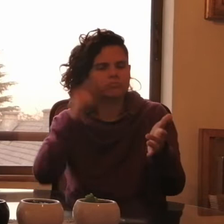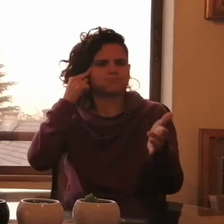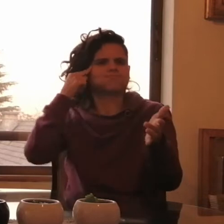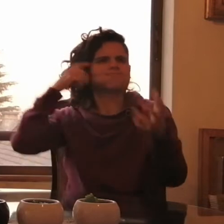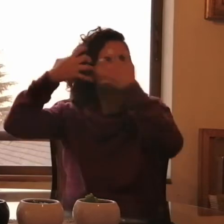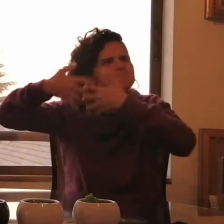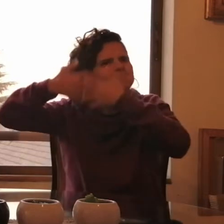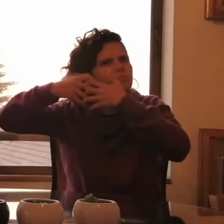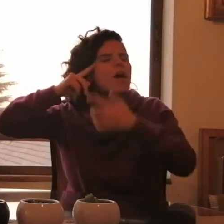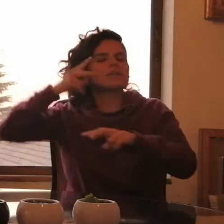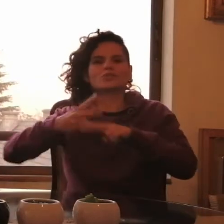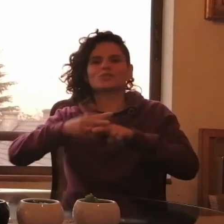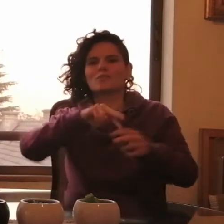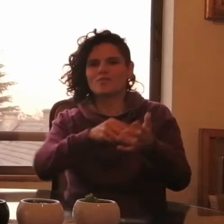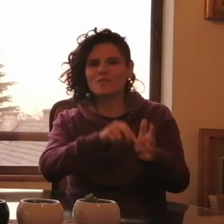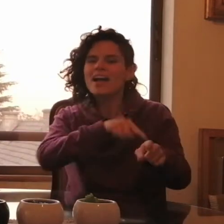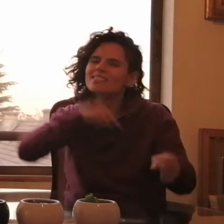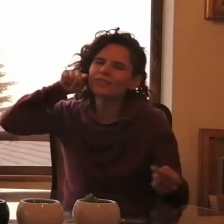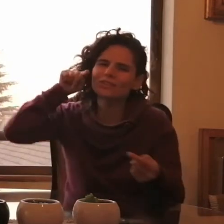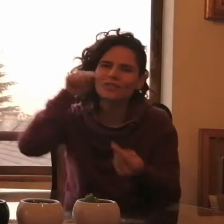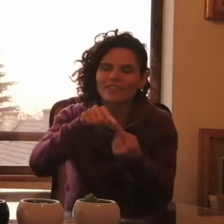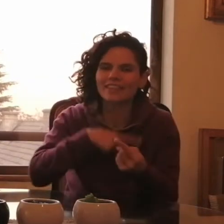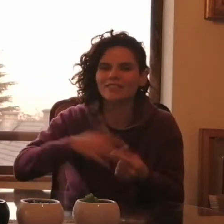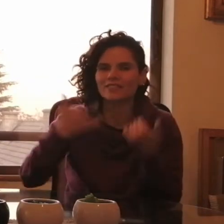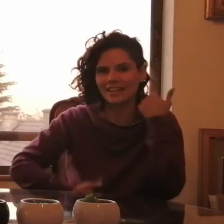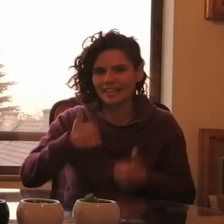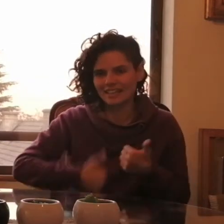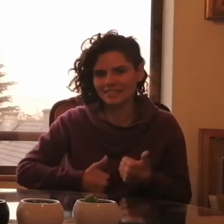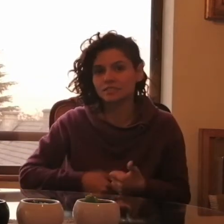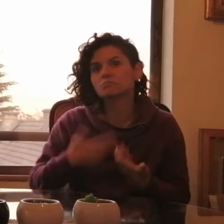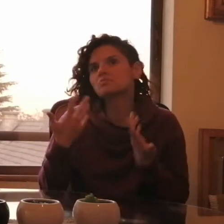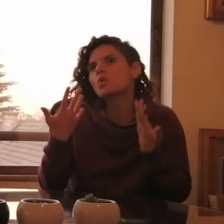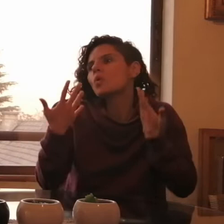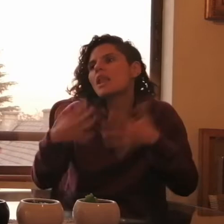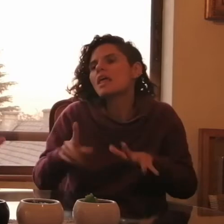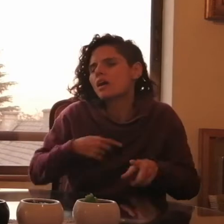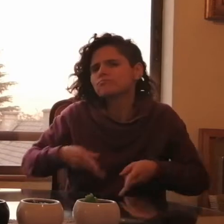esa es la idea de la carrera entonces, en realidad es como cualquiera lo puede hacer o sea cualquiera que tenga la habilidad de